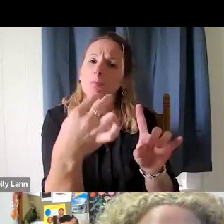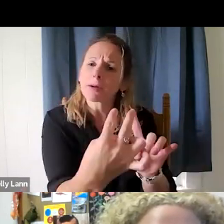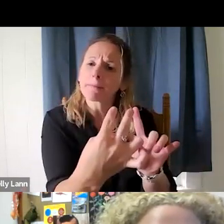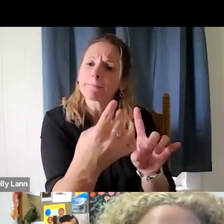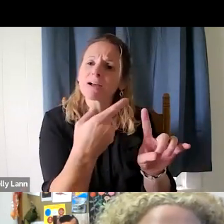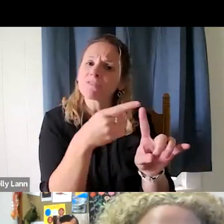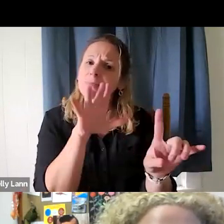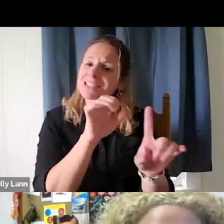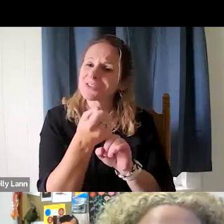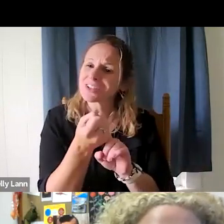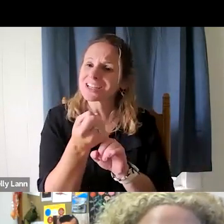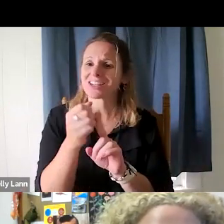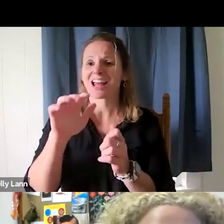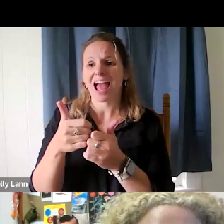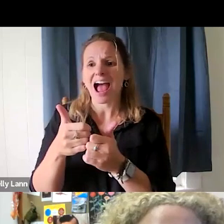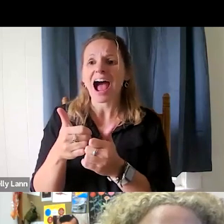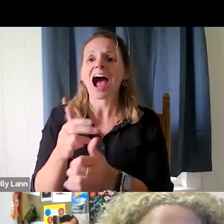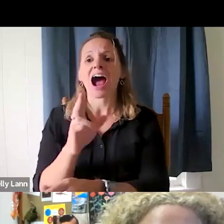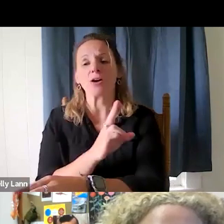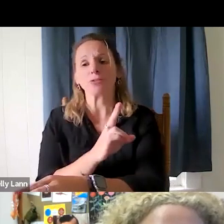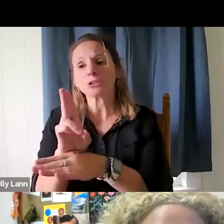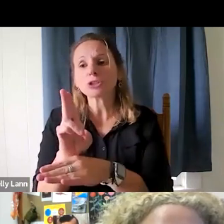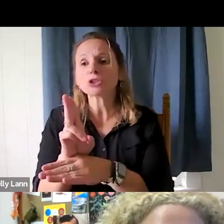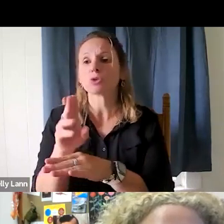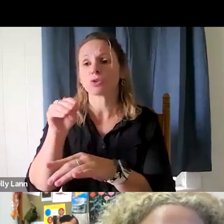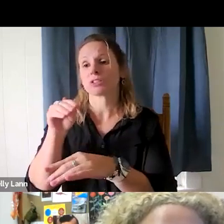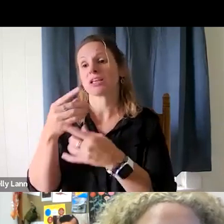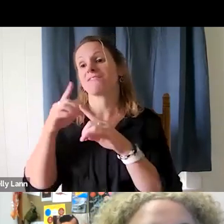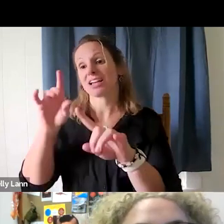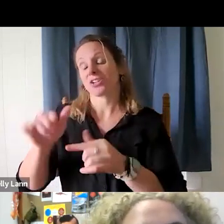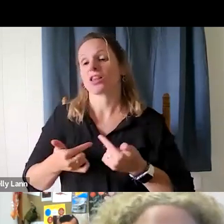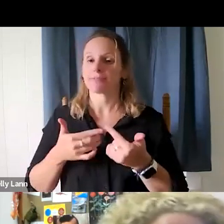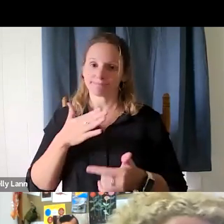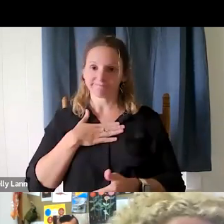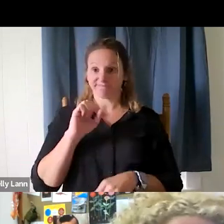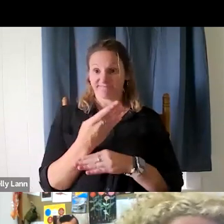y cómo el consumo de sustancias afecta su vida". Y básicamente mi trabajo consiste en defender